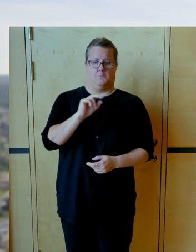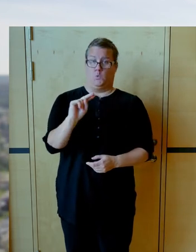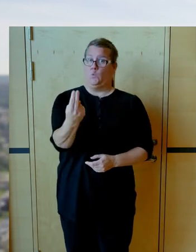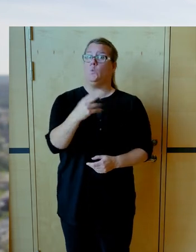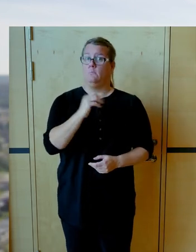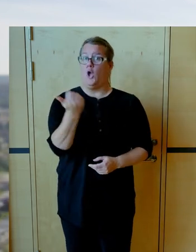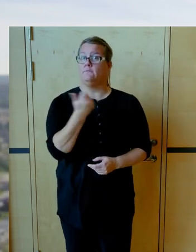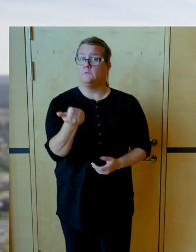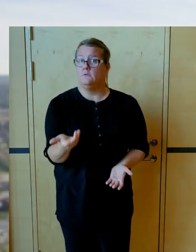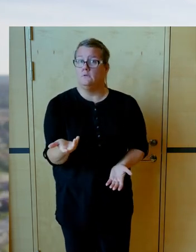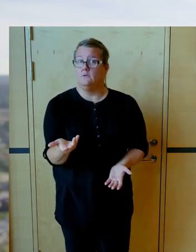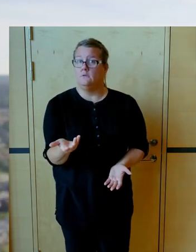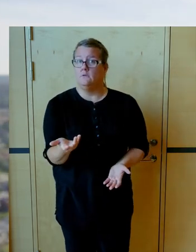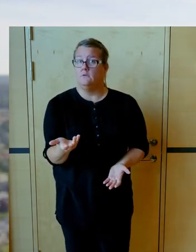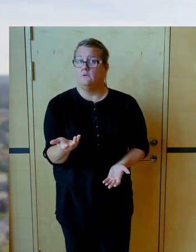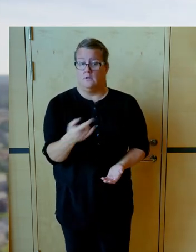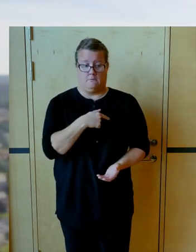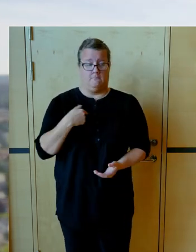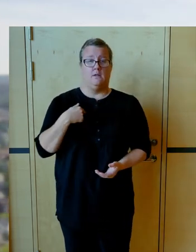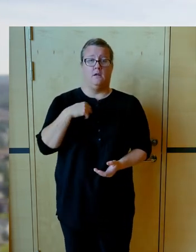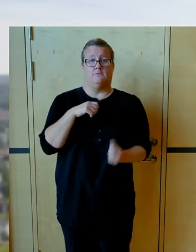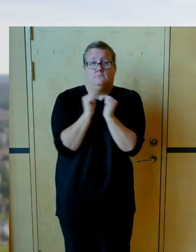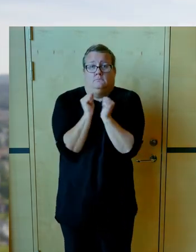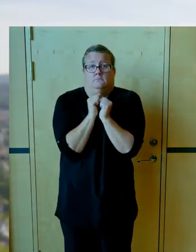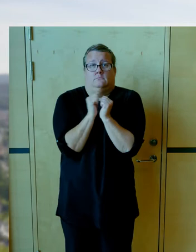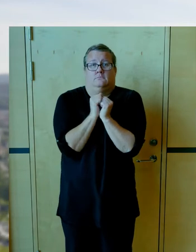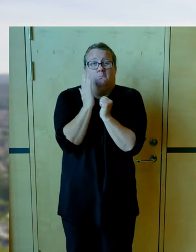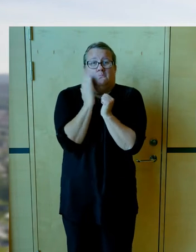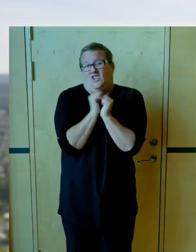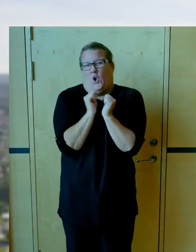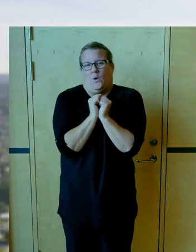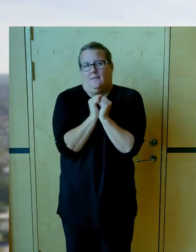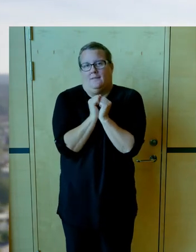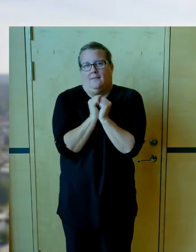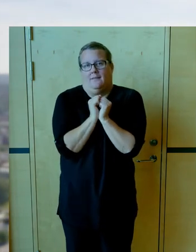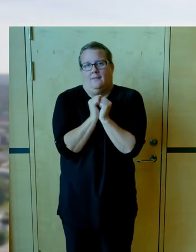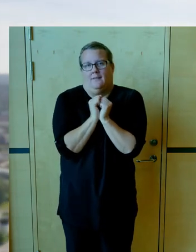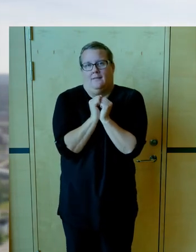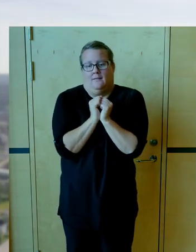Vi bor ju för trångt eller bord och går men men vi äter Fronda